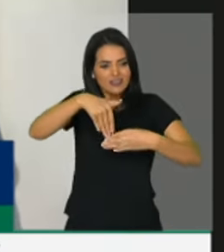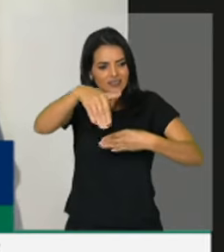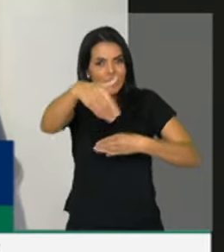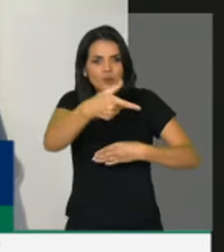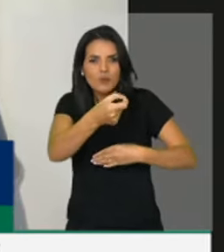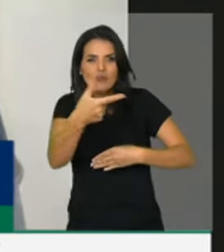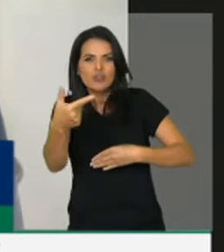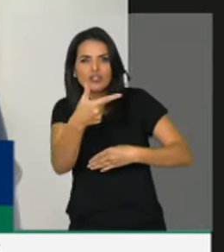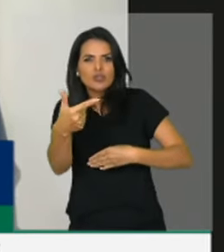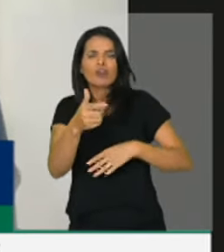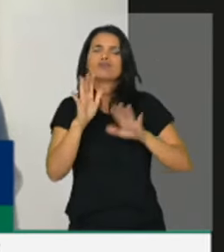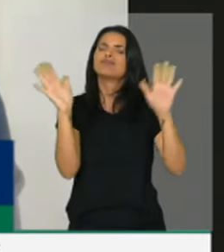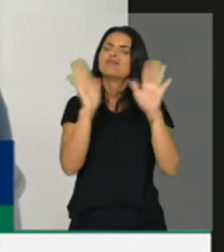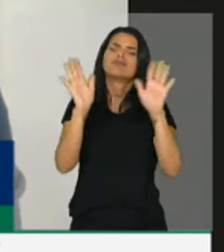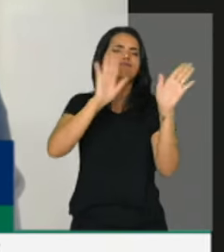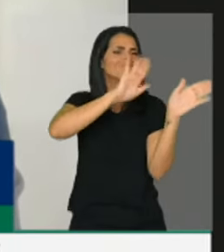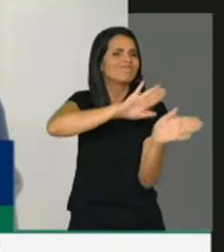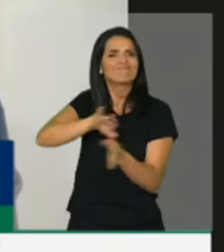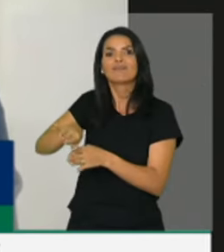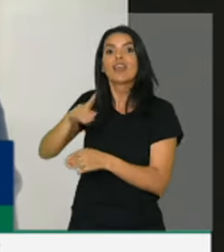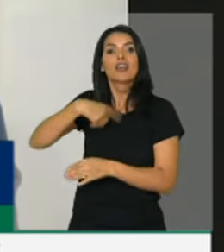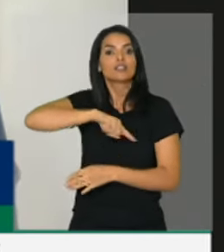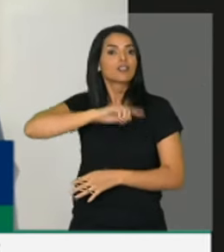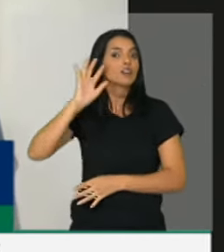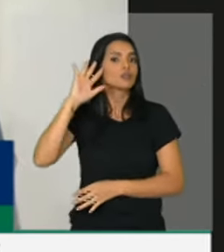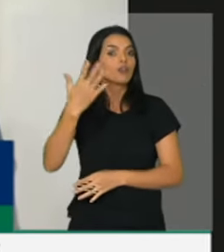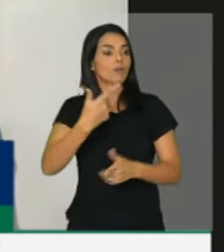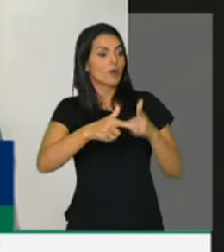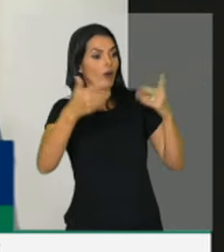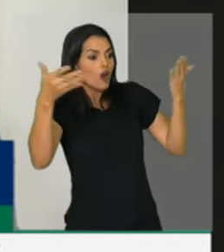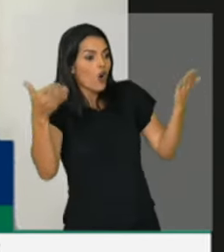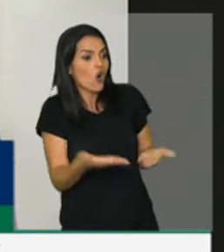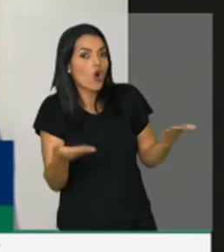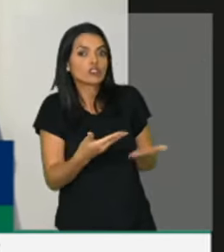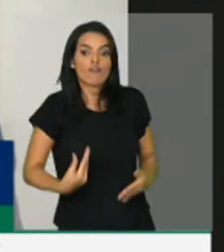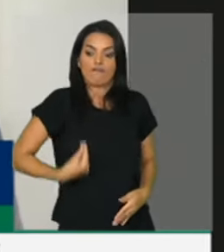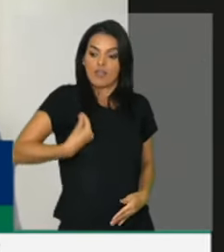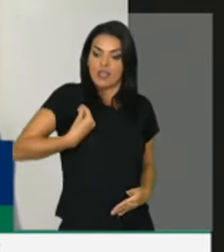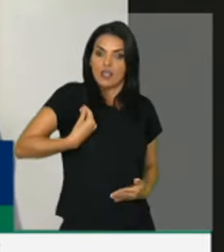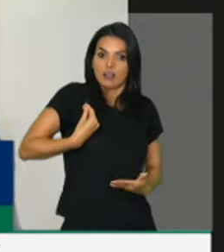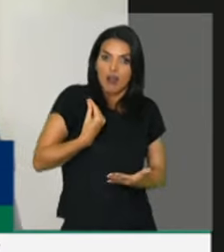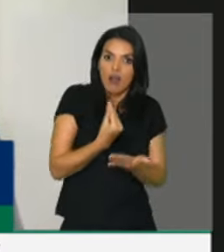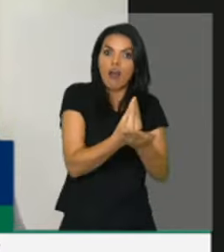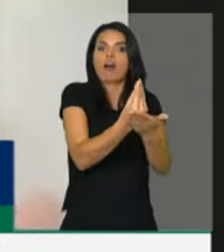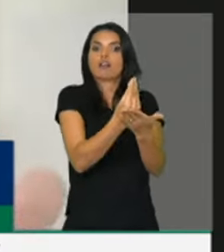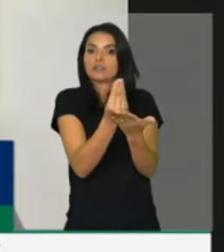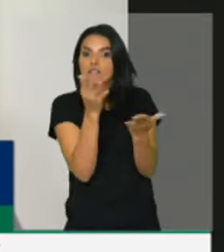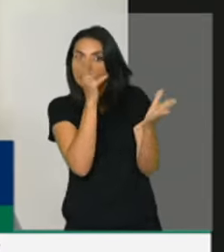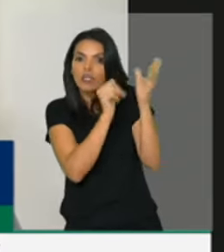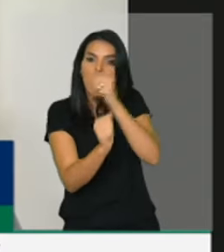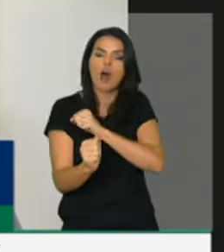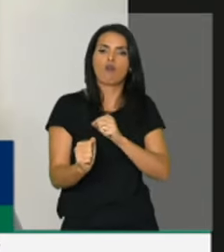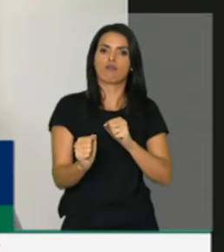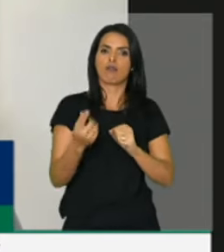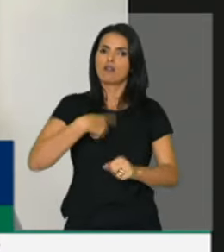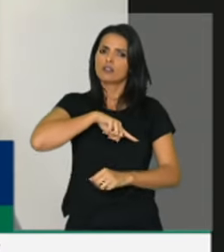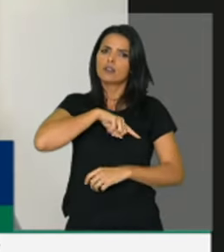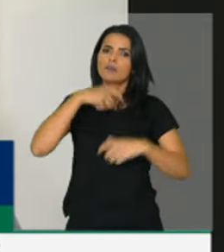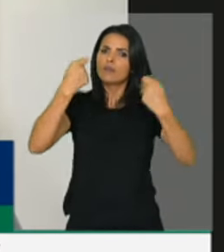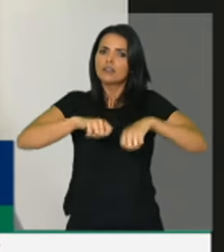QUESTÃO DE SOBREVIVÊNCIA. O PACTO PELA VIDA QUER DIZER QUE... NÓS TEMOS QUE RESOLVER AS QUESTÕES DO COVID MAS TAMBÉM.... PRECISAMOS,